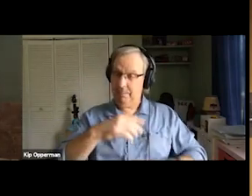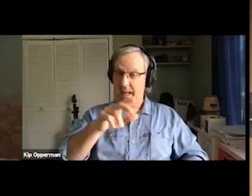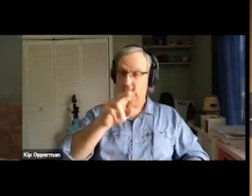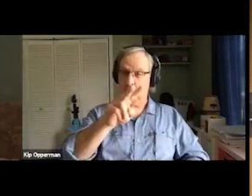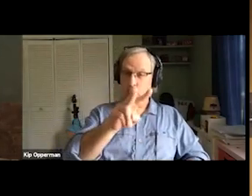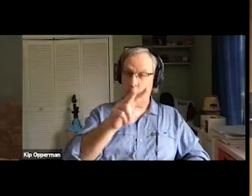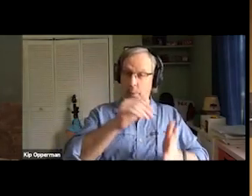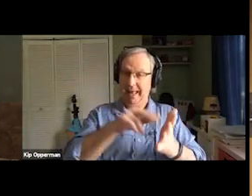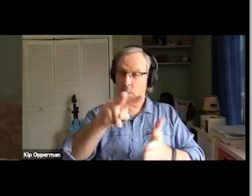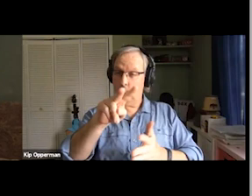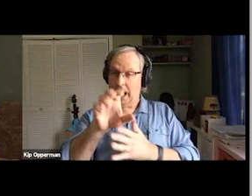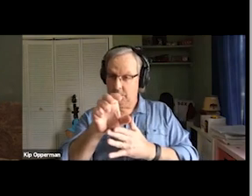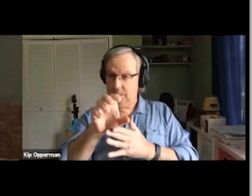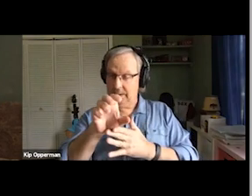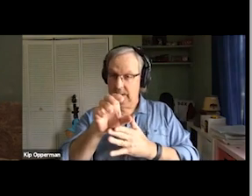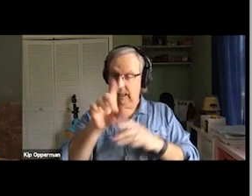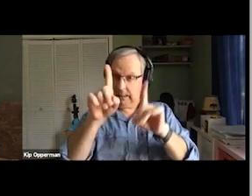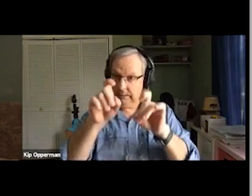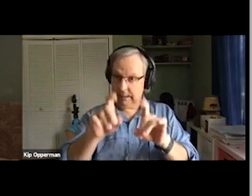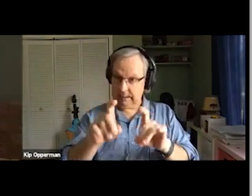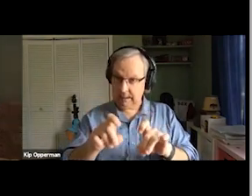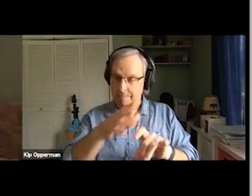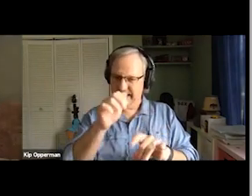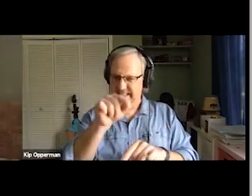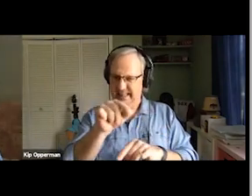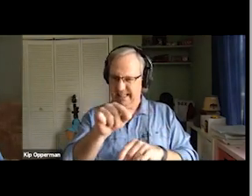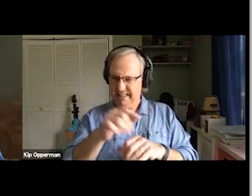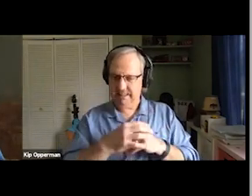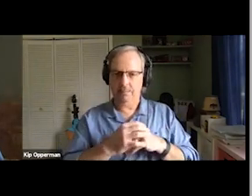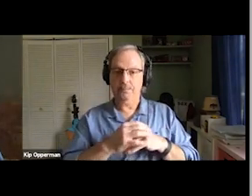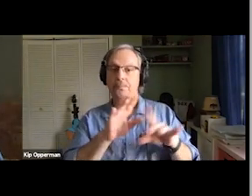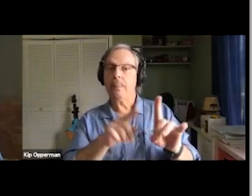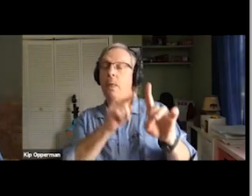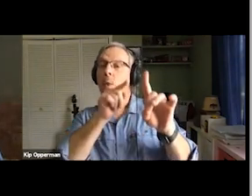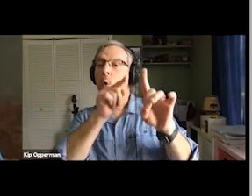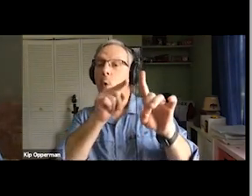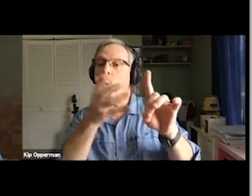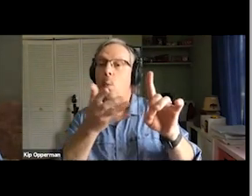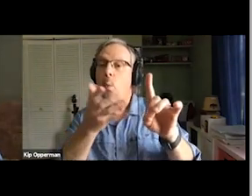y colocaciones debido a este esfuerzo. El objetivo, por supuesto, ha sido aplanar la curva.